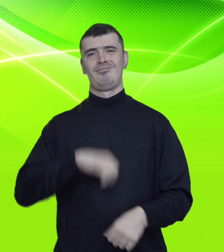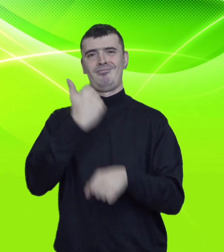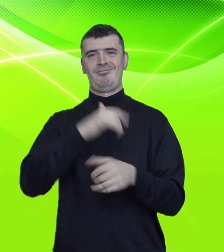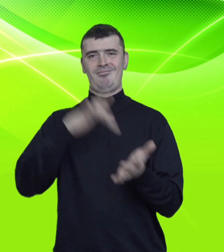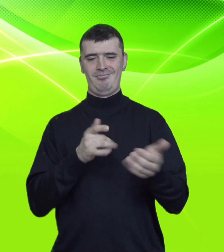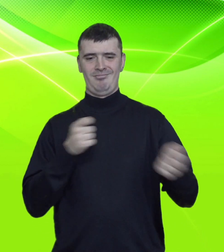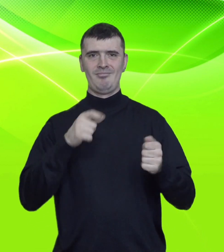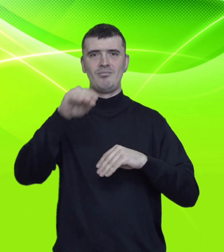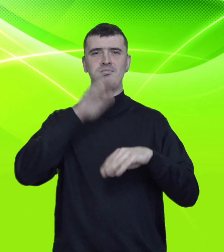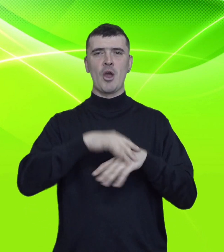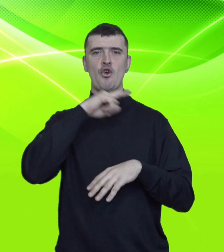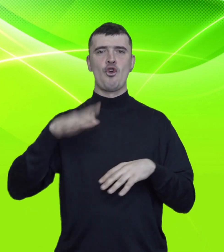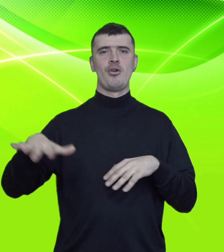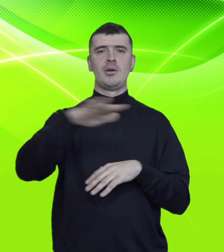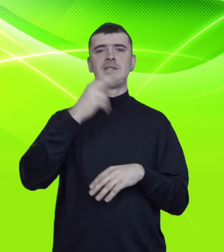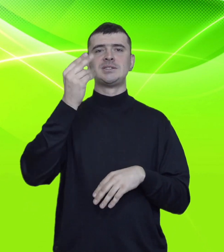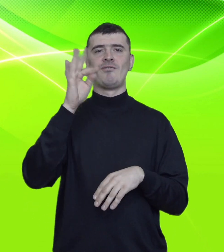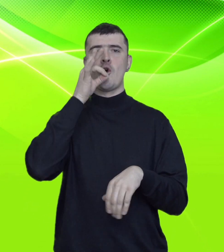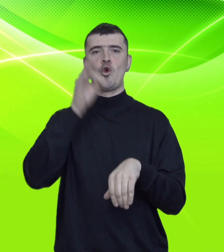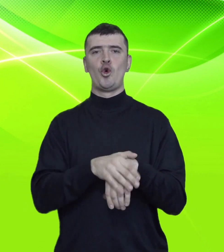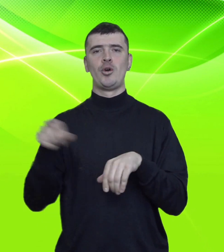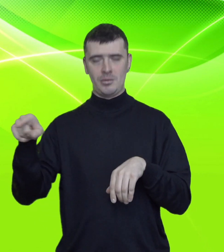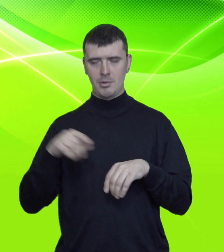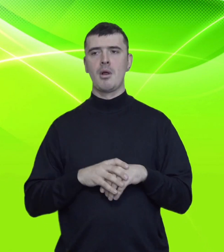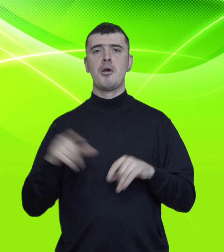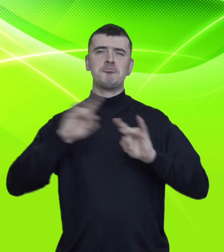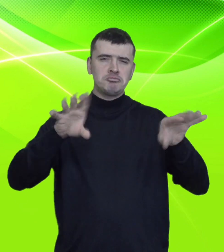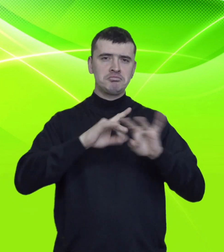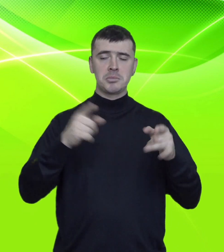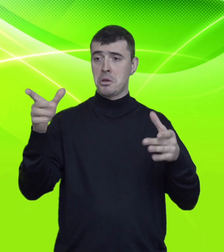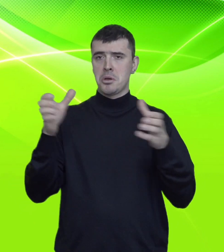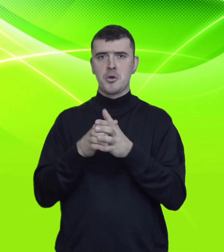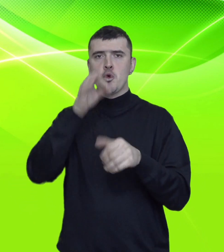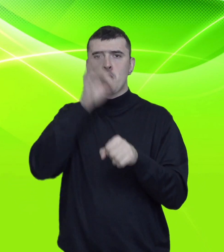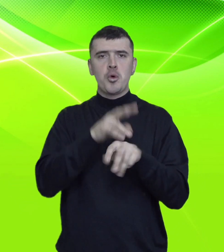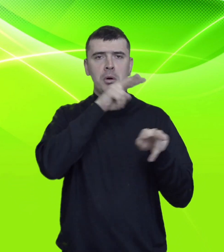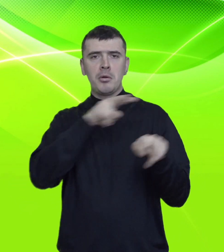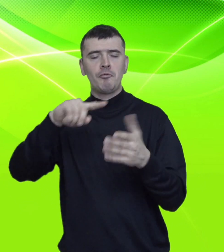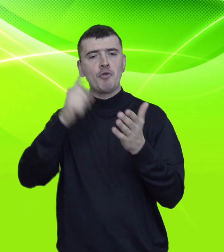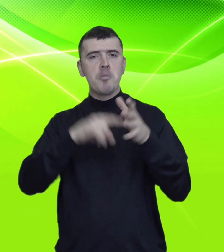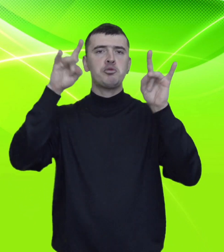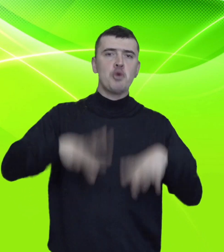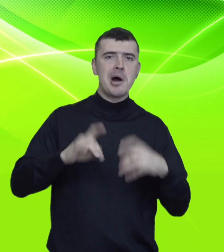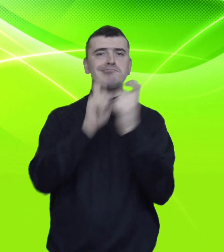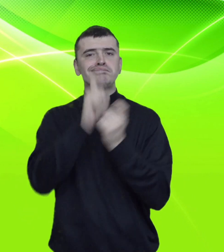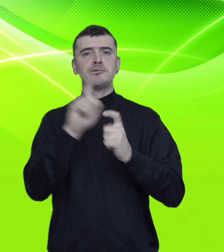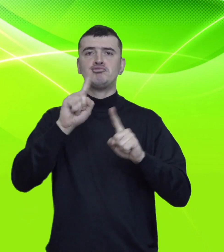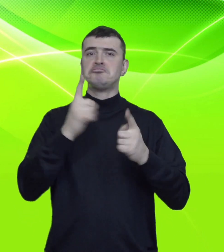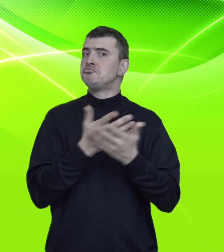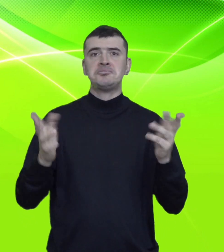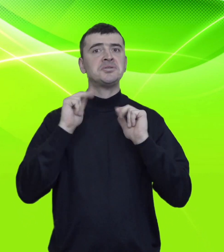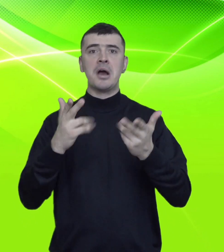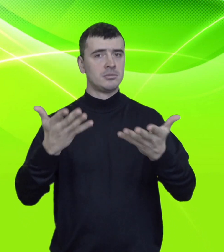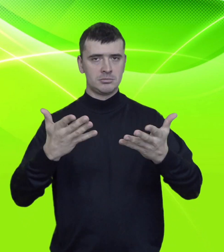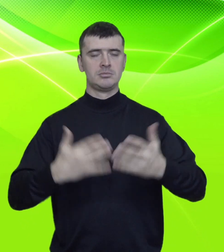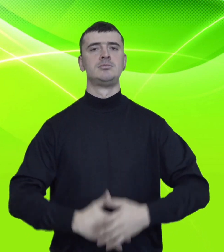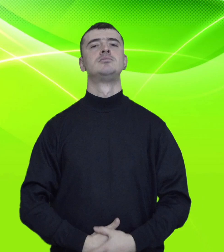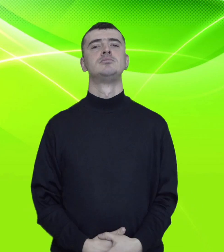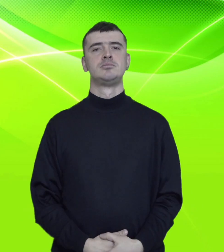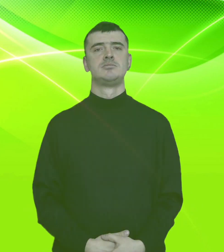Главное управление Банка России по Центральному федеральному округу рассказывает, какие вопросы она помогает решить.